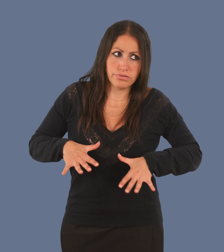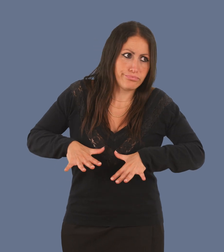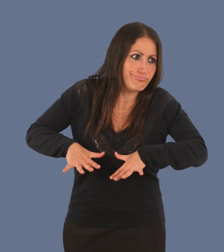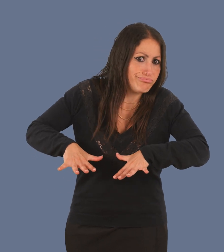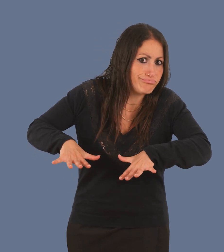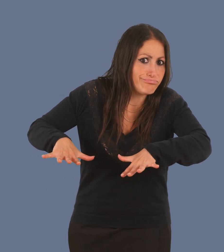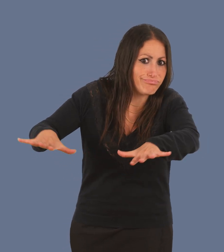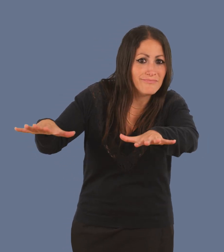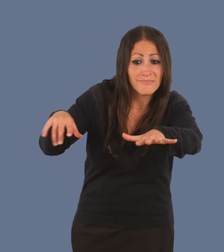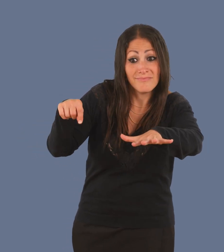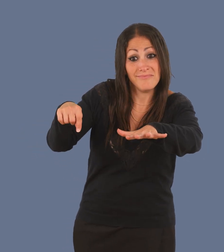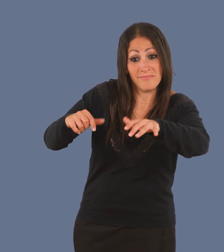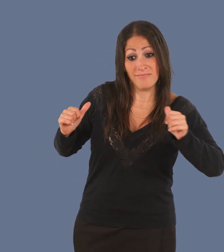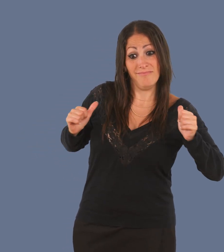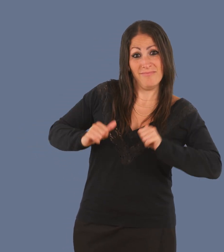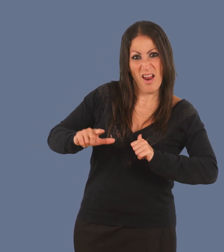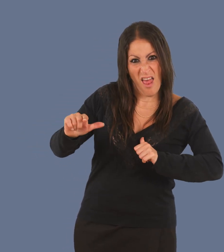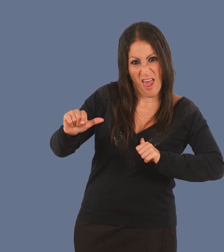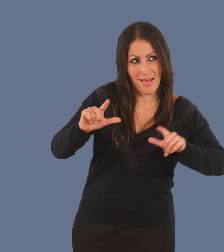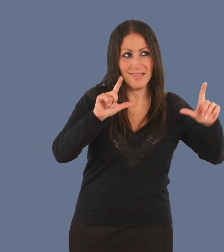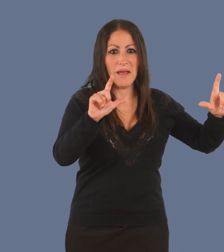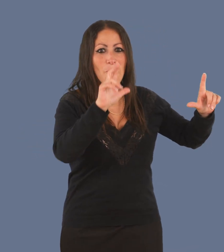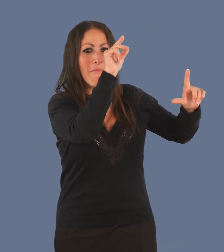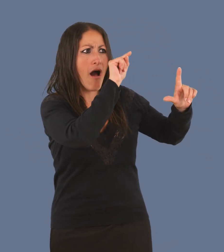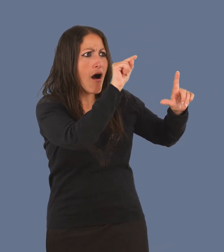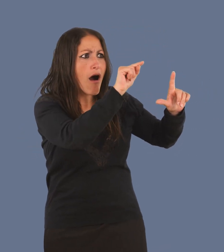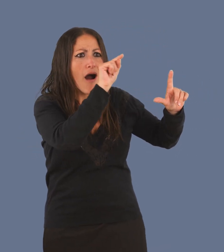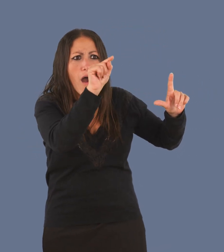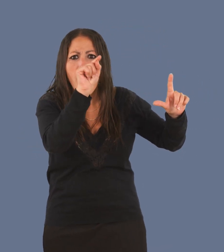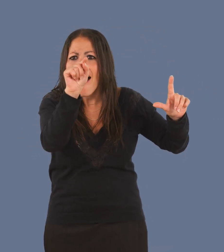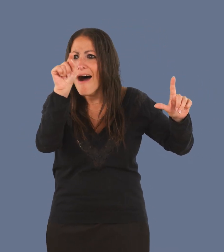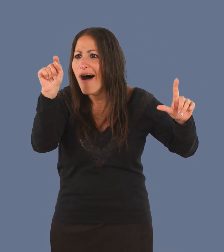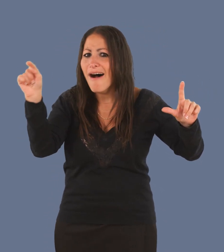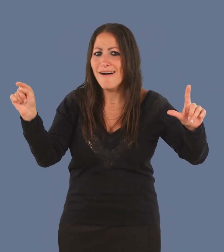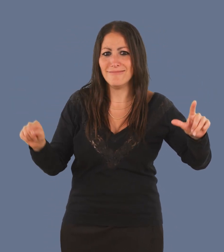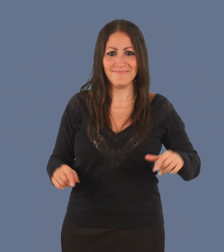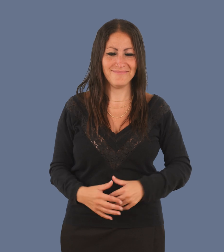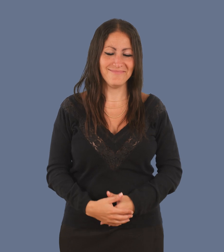Il est omniprésent dans les tableaux de Caillebotte.